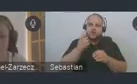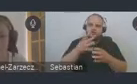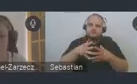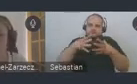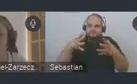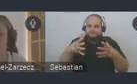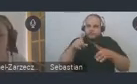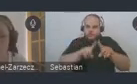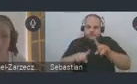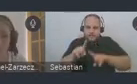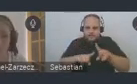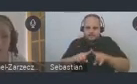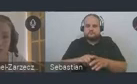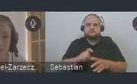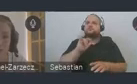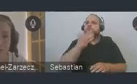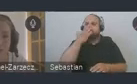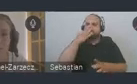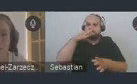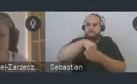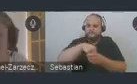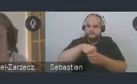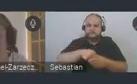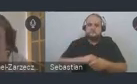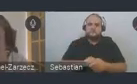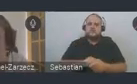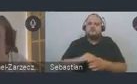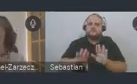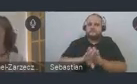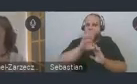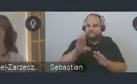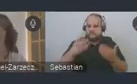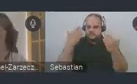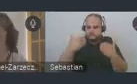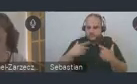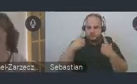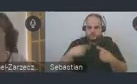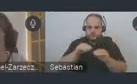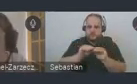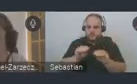I co się w nim powinno znaleźć? Przedstawienie trenera. Musimy trochę opowiedzieć o sobie.